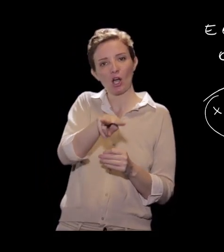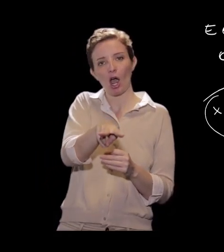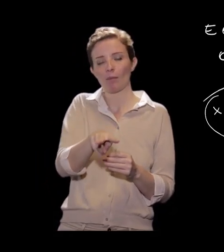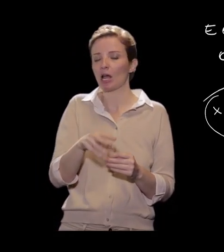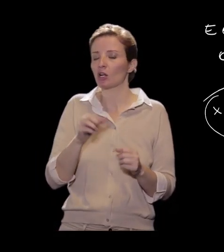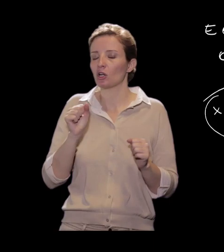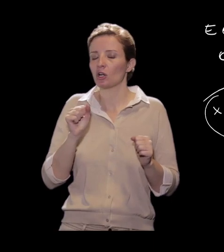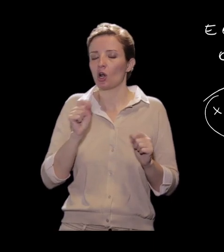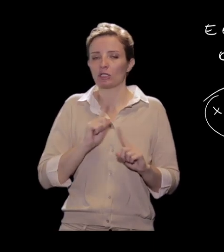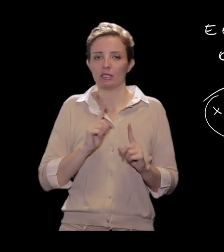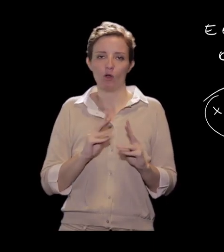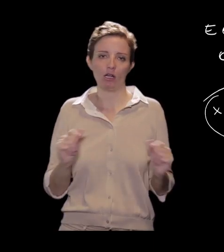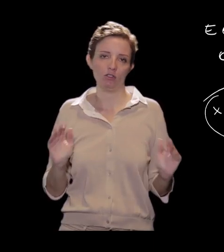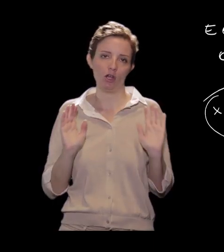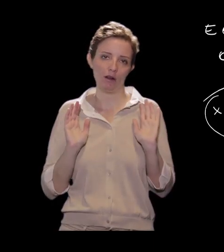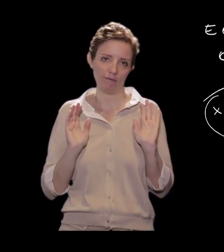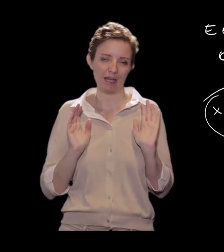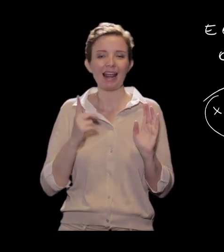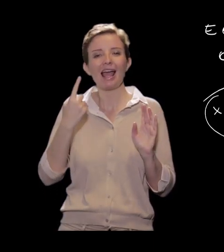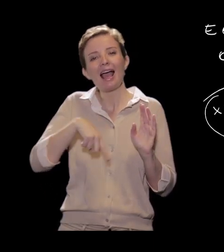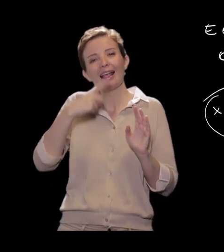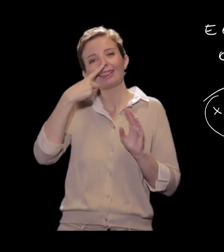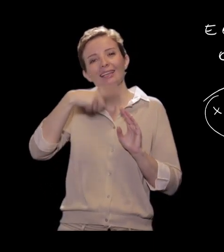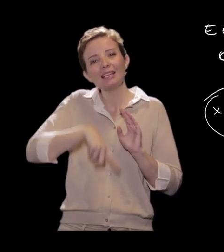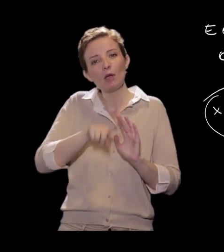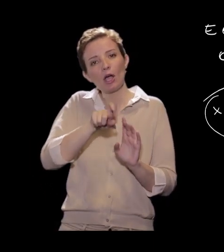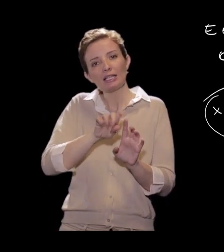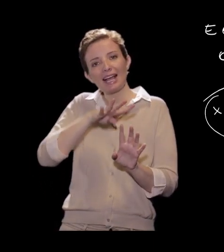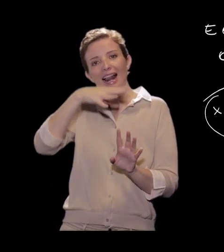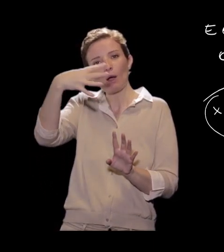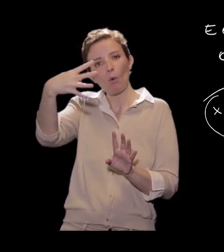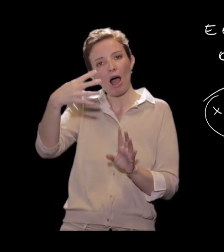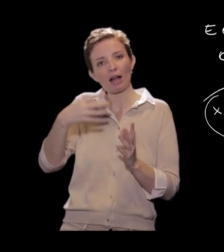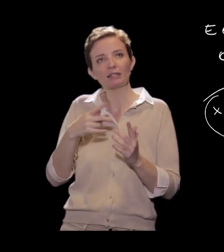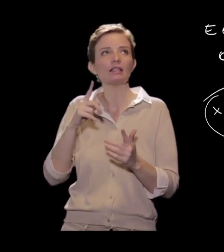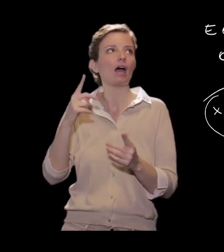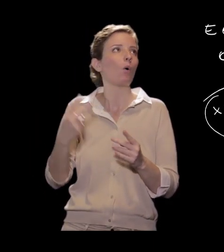Stiamo parlando di un'equazione di questo tipo.